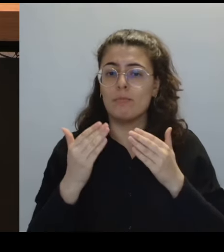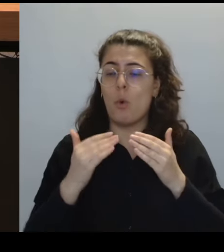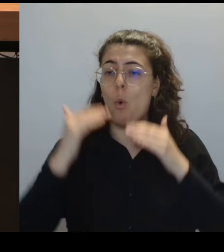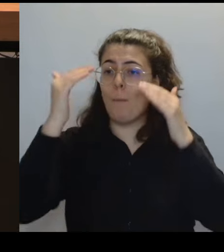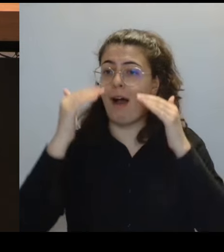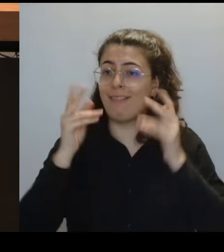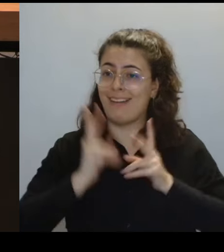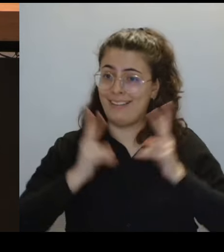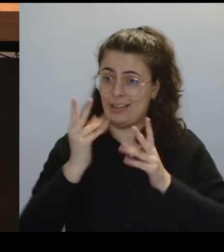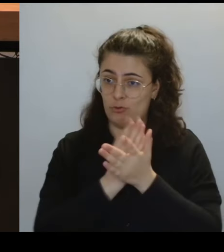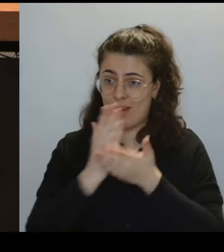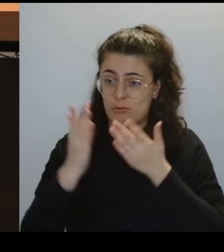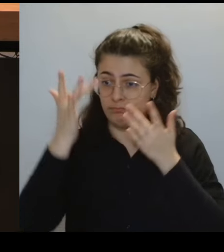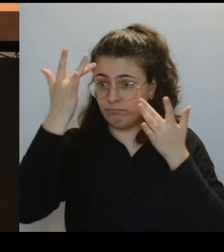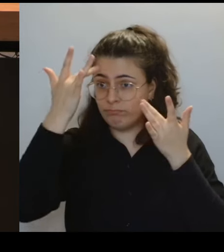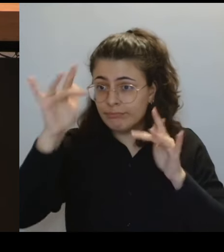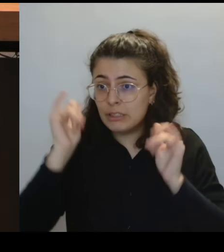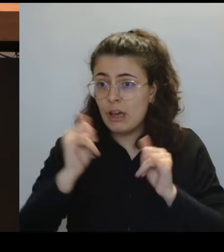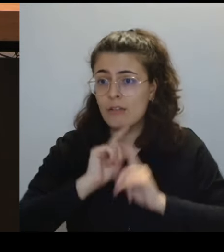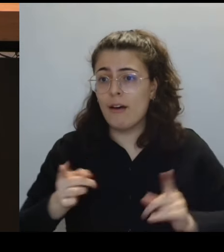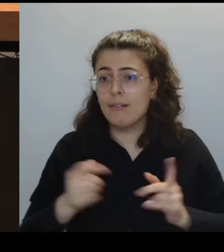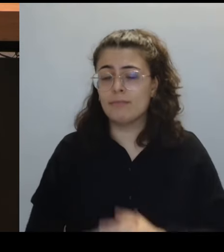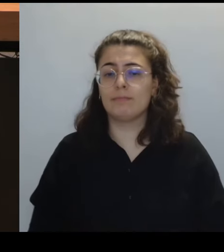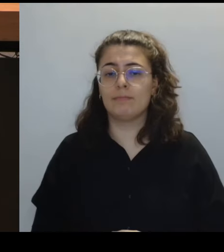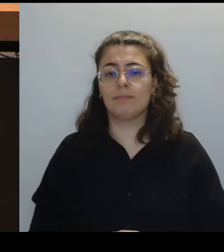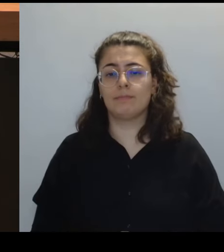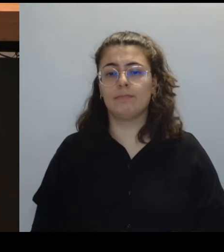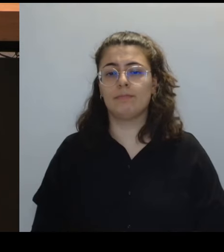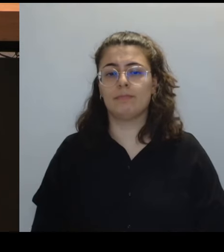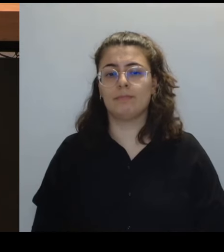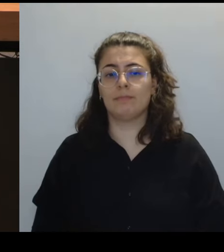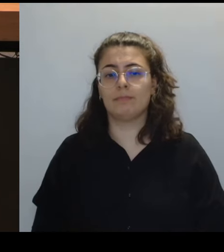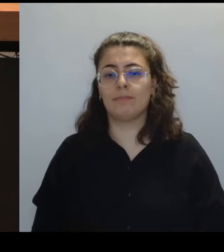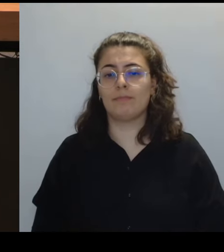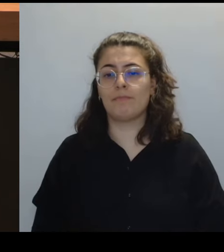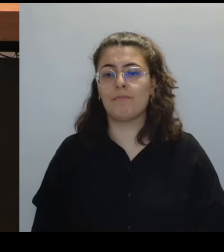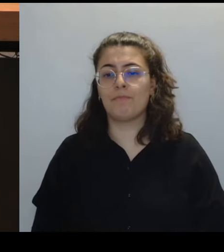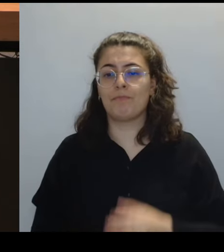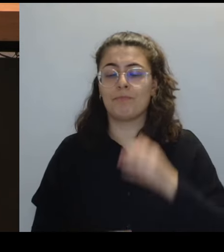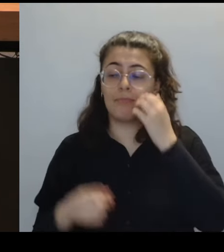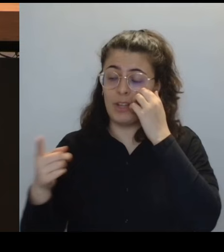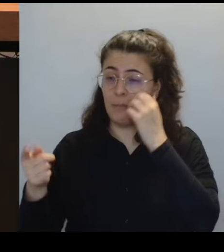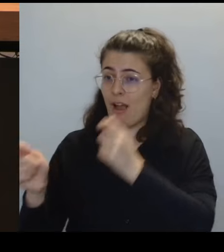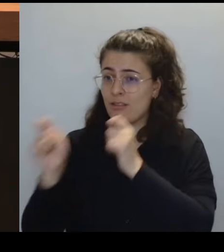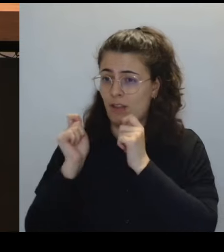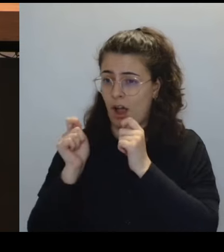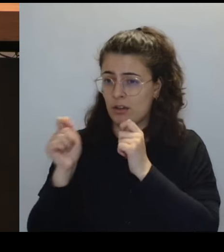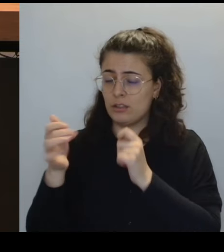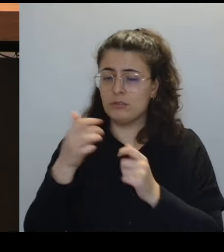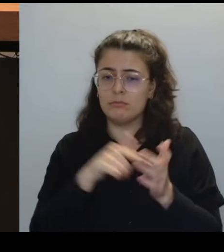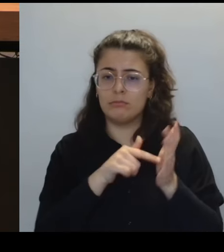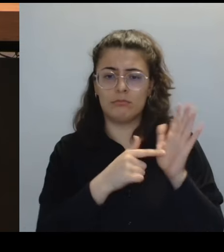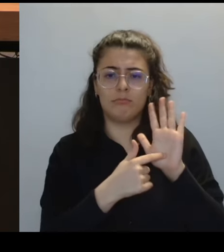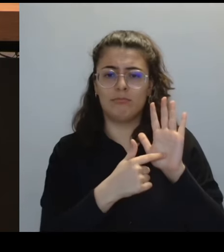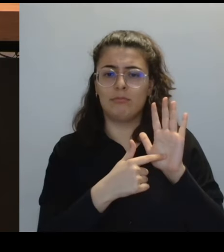Aber Sie wollen, in dem Antrag heißt es, Sie wollen eine Ausführungsvorschrift zum Paragrafen 27 ändern.